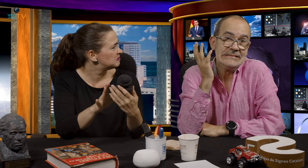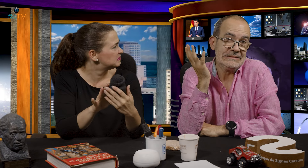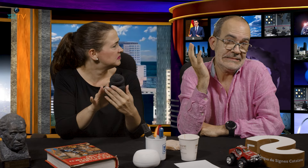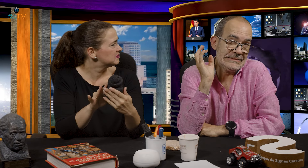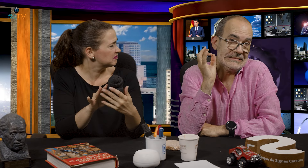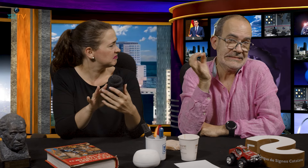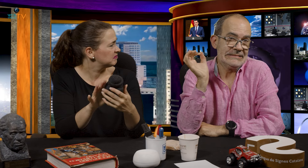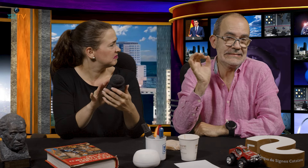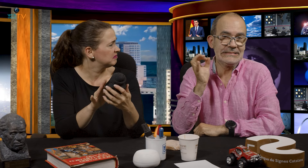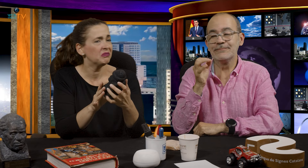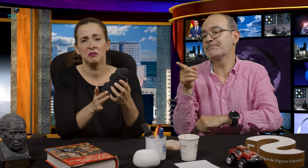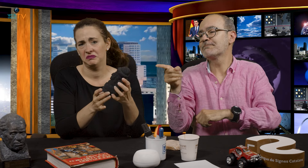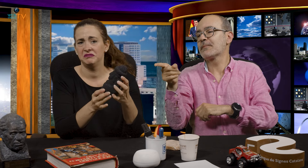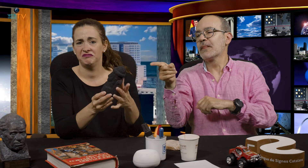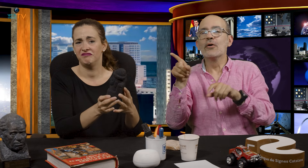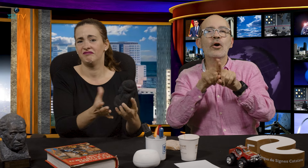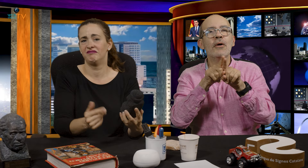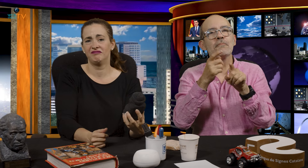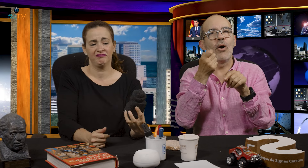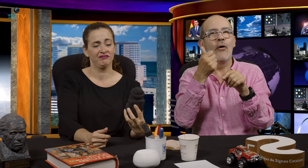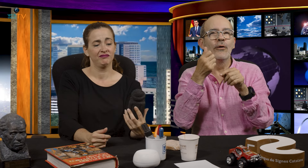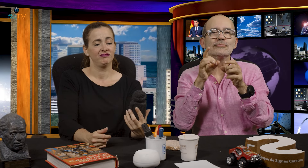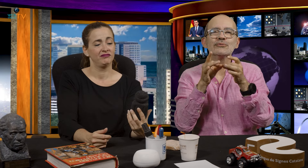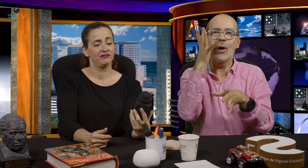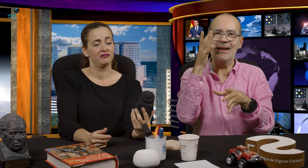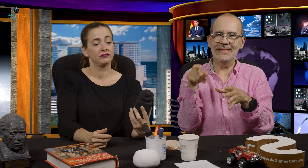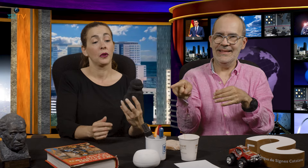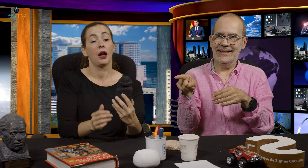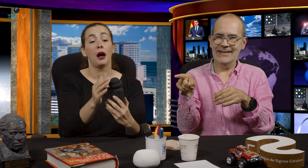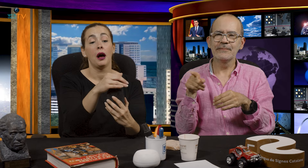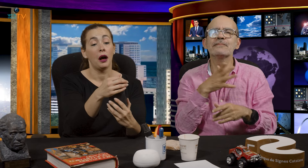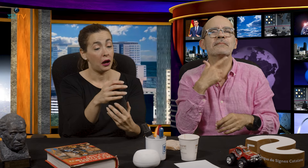Lo cierto es que sí. Es un tótem que da suerte.